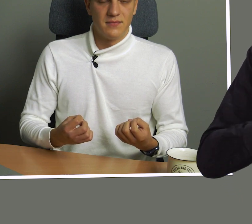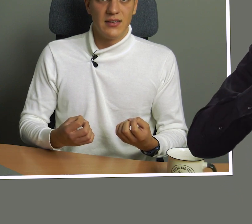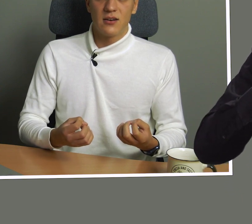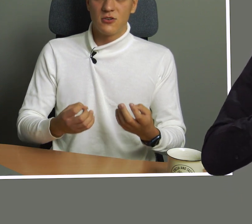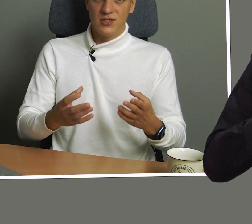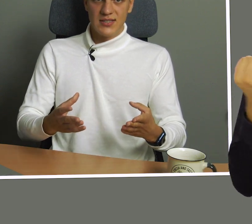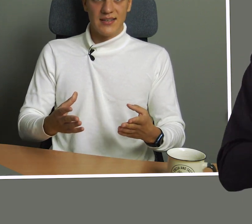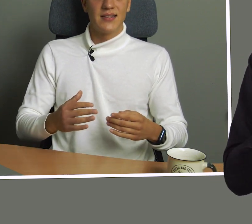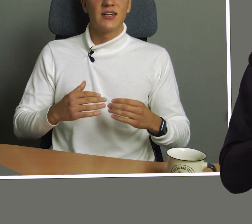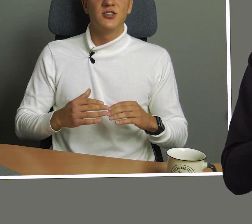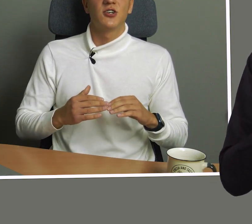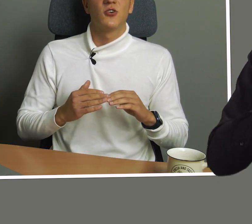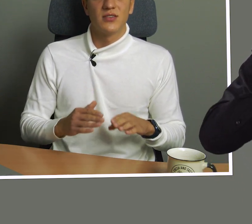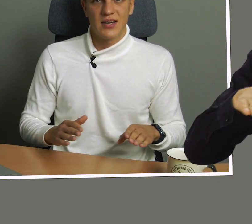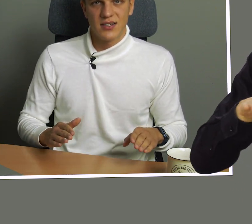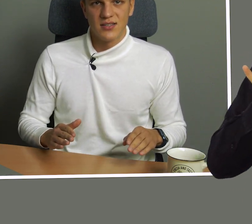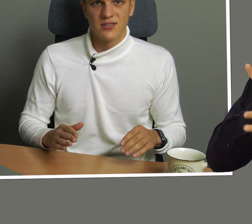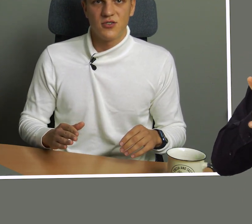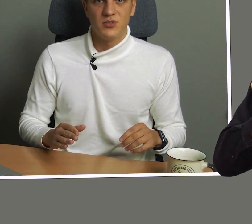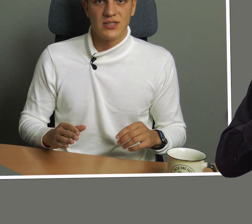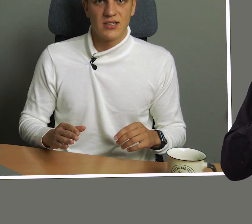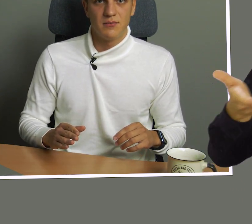Jako rodzice tracicie kontakt ze swoim dzieckiem,